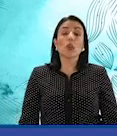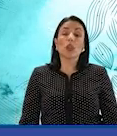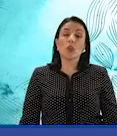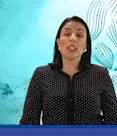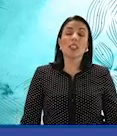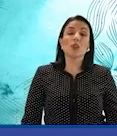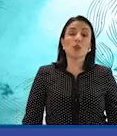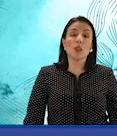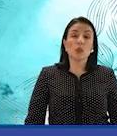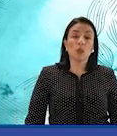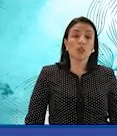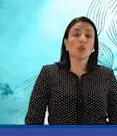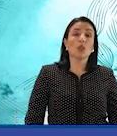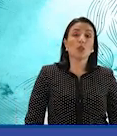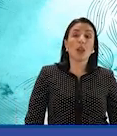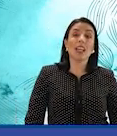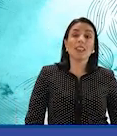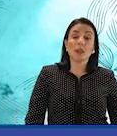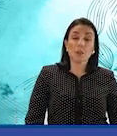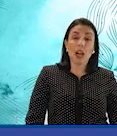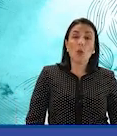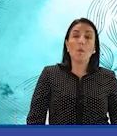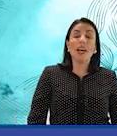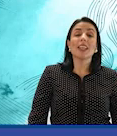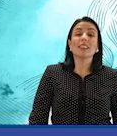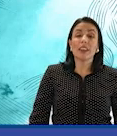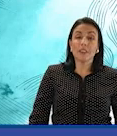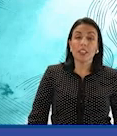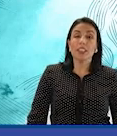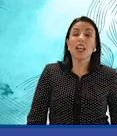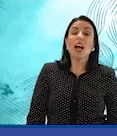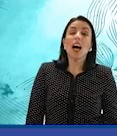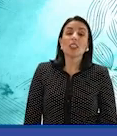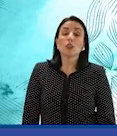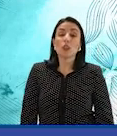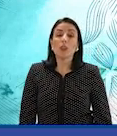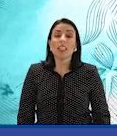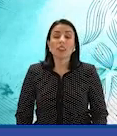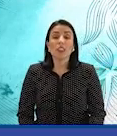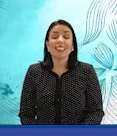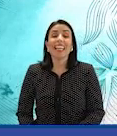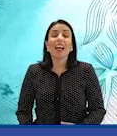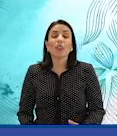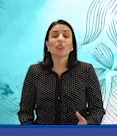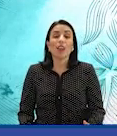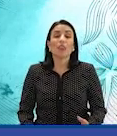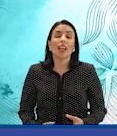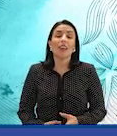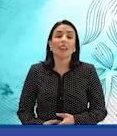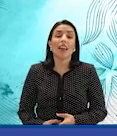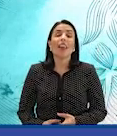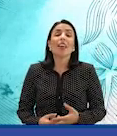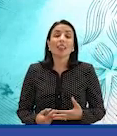no incluyen en sus presupuestos los planes de pago para hacerle frente a sus obligaciones, la Contraloría General